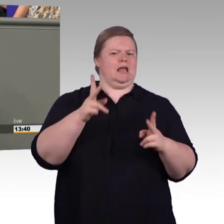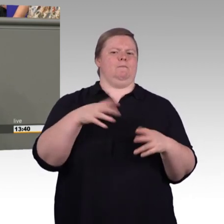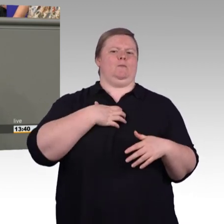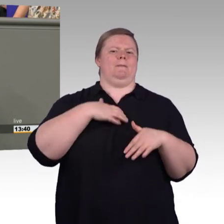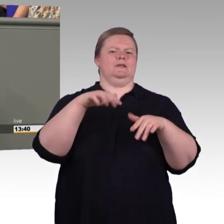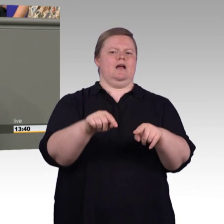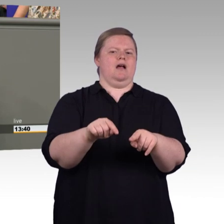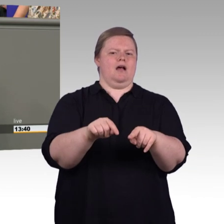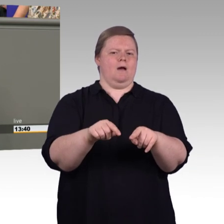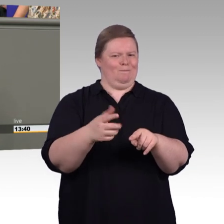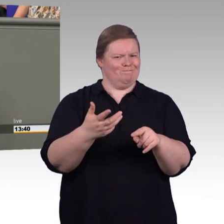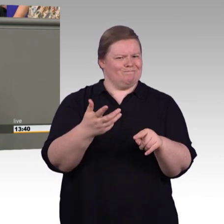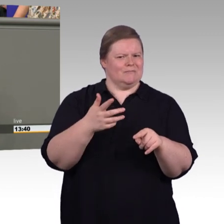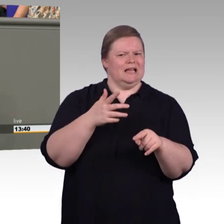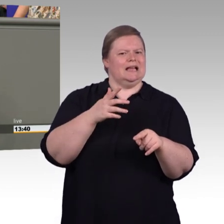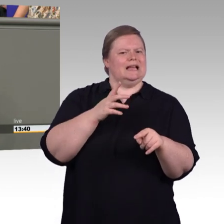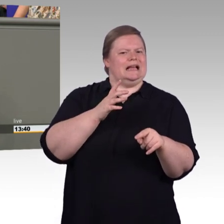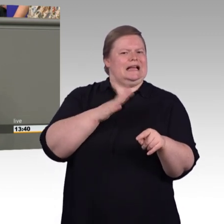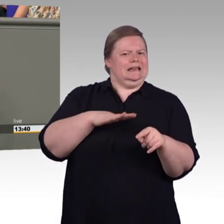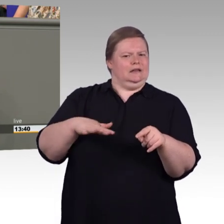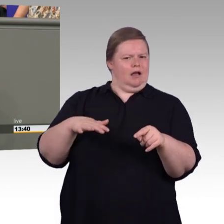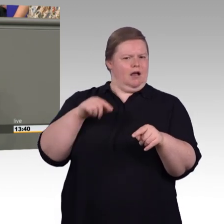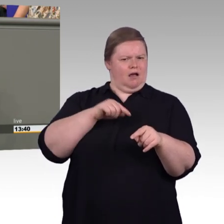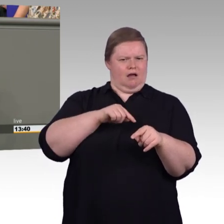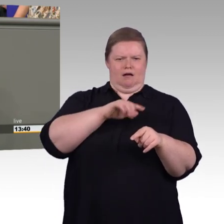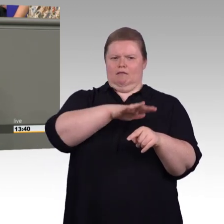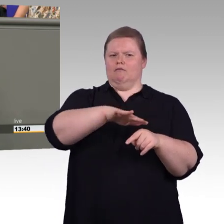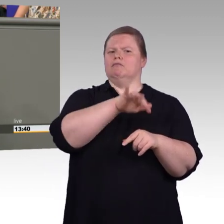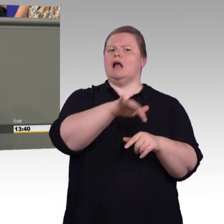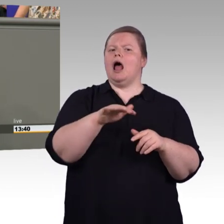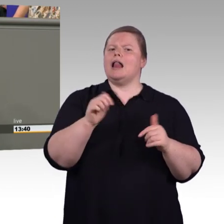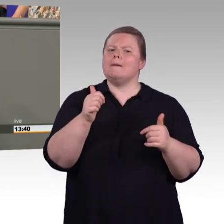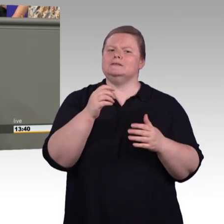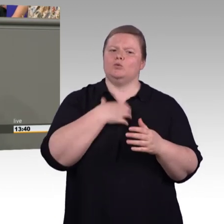Deswegen haben wir uns als große Koalition auf den Weg gemacht, zu sagen wir wollen aus dieser Situation